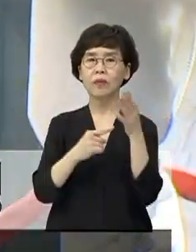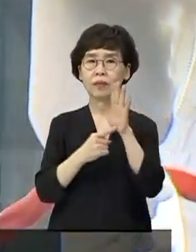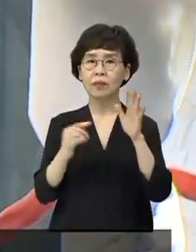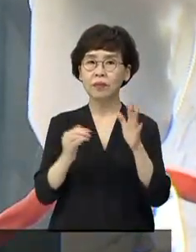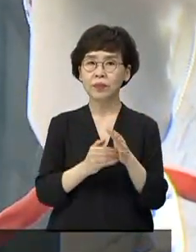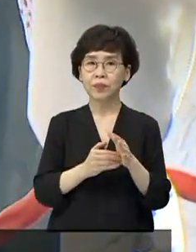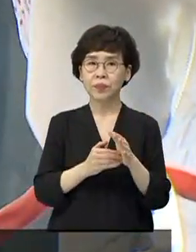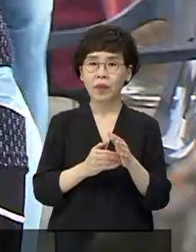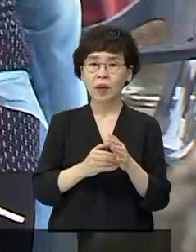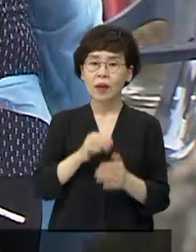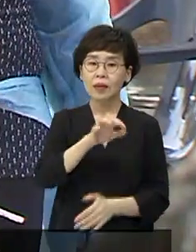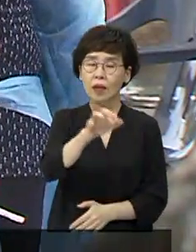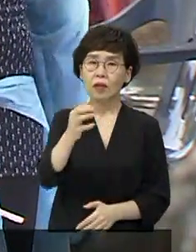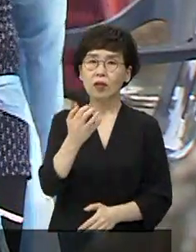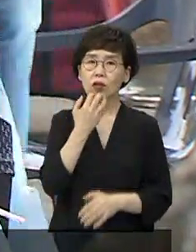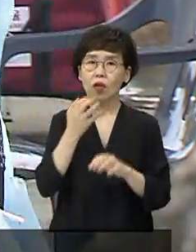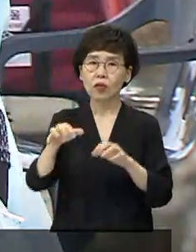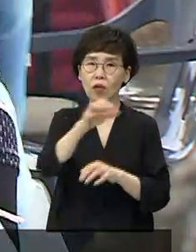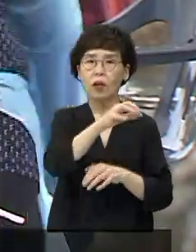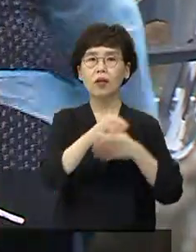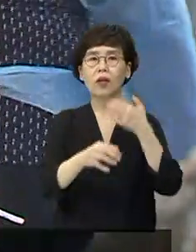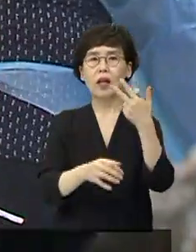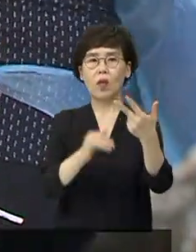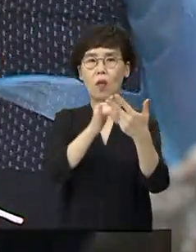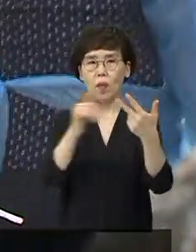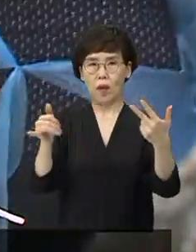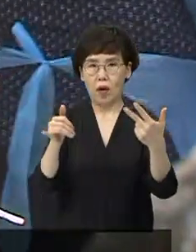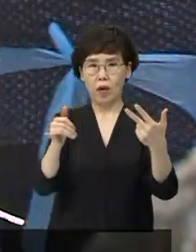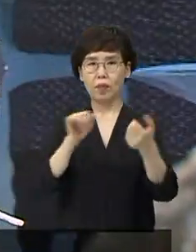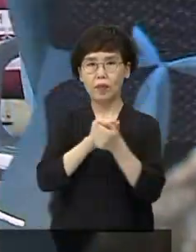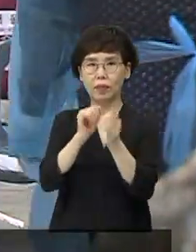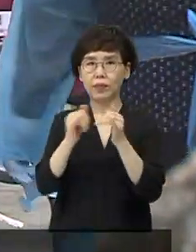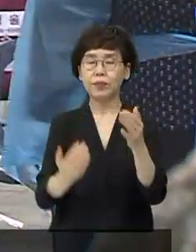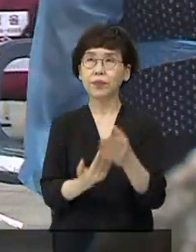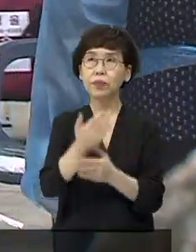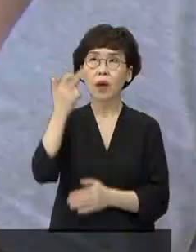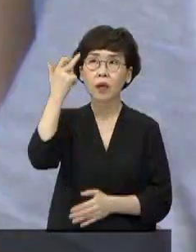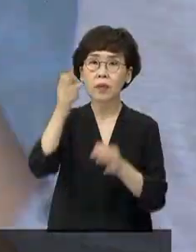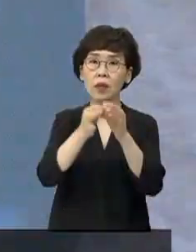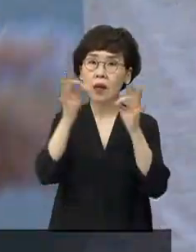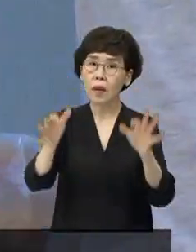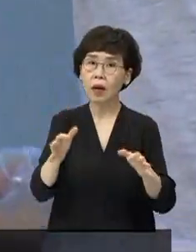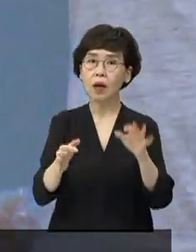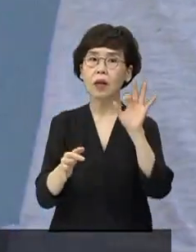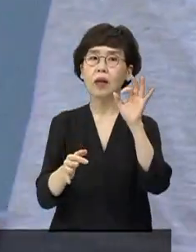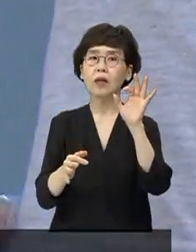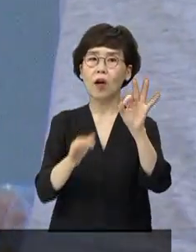지역별로는 수도권에서 7명의 신규 확진자가 나오며 17일 만에 한 자릿수 증가에 그쳤습니다.